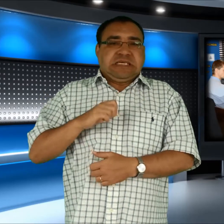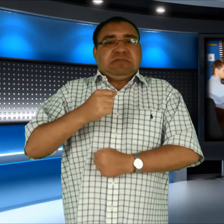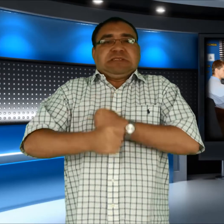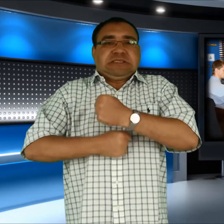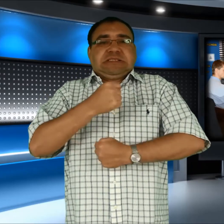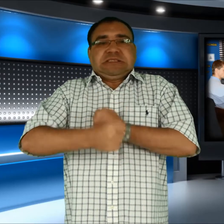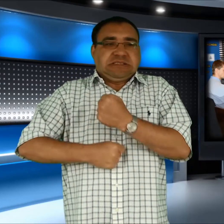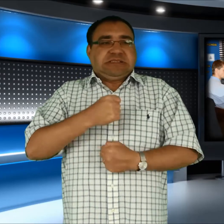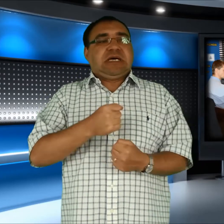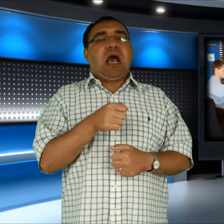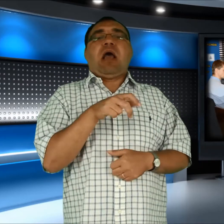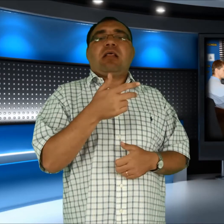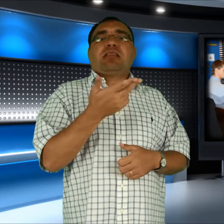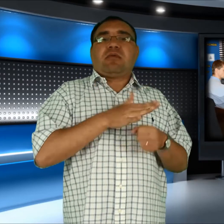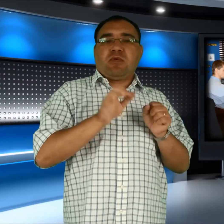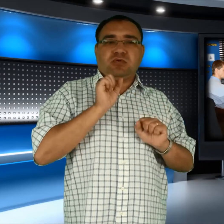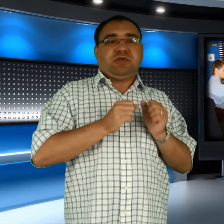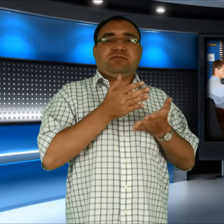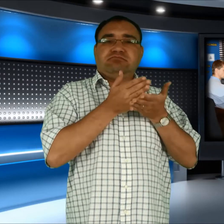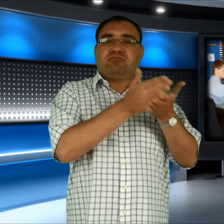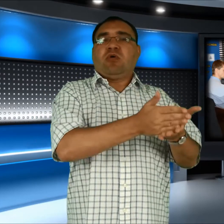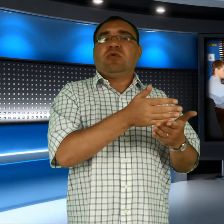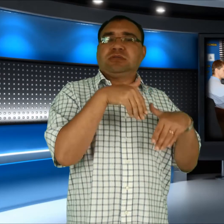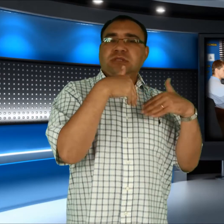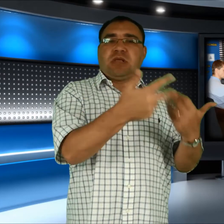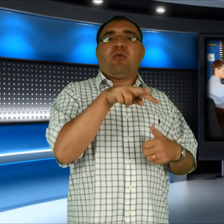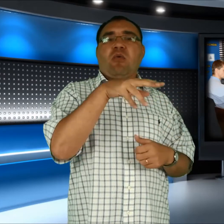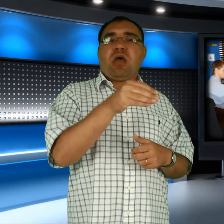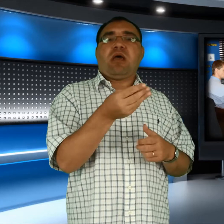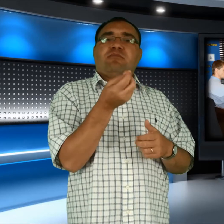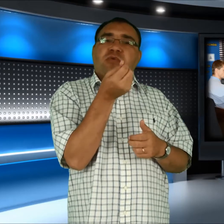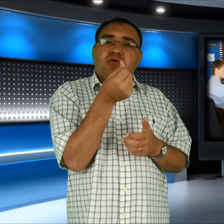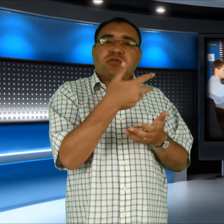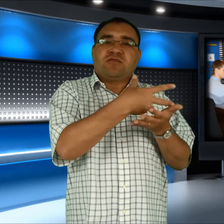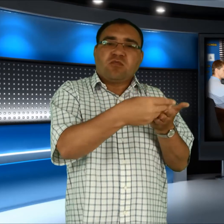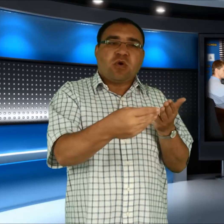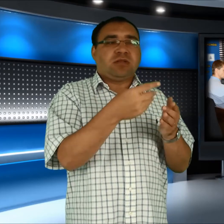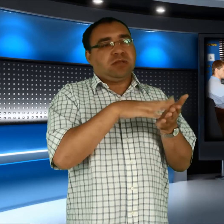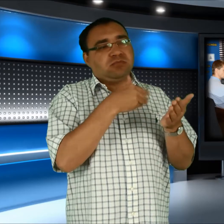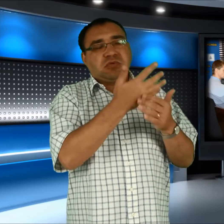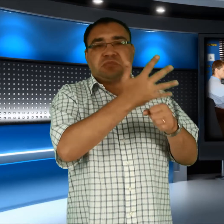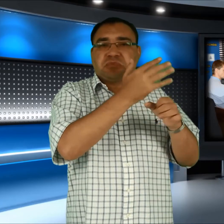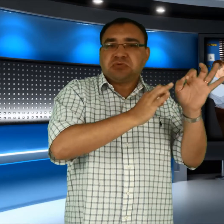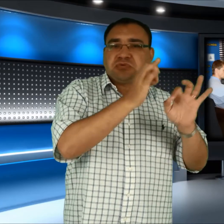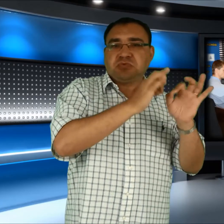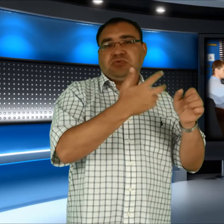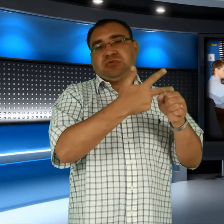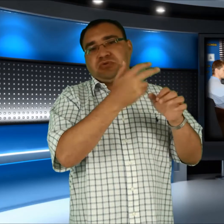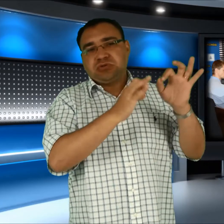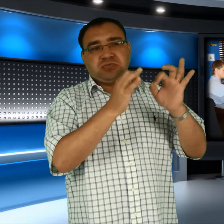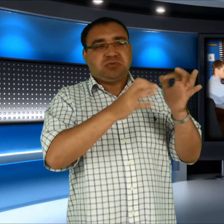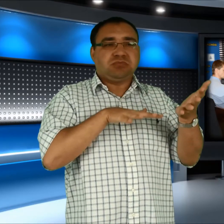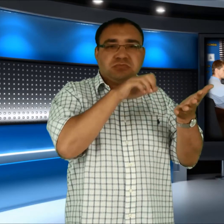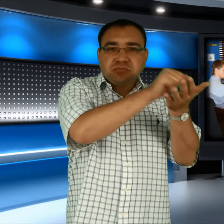UE chce ulepszyć konkurencje między zakładami prywatnymi a zakładami zatrudniającymi osoby niepełnosprawne.